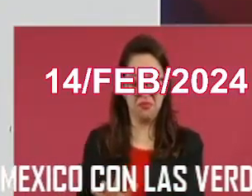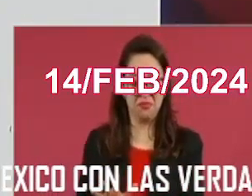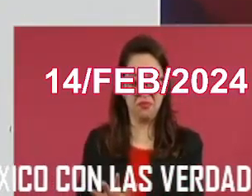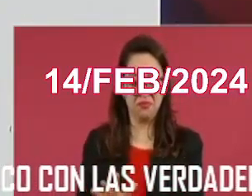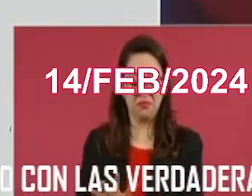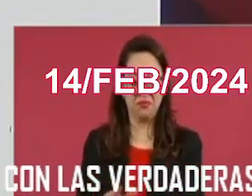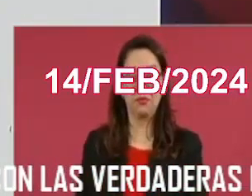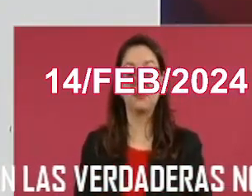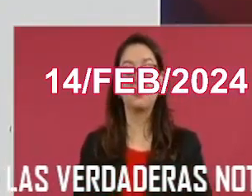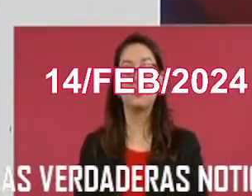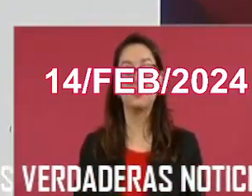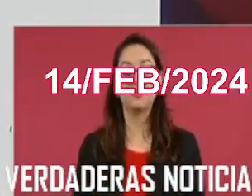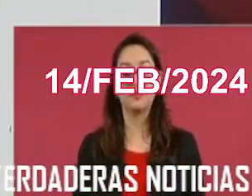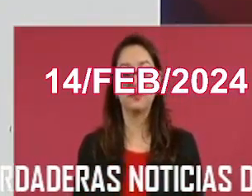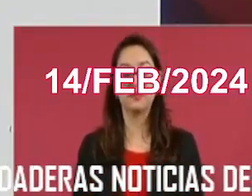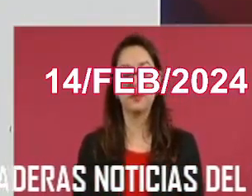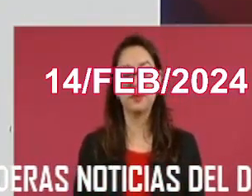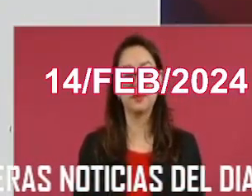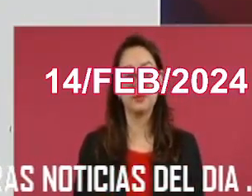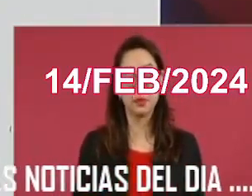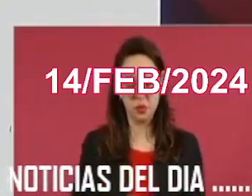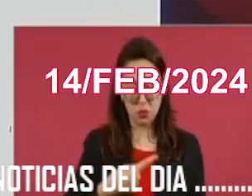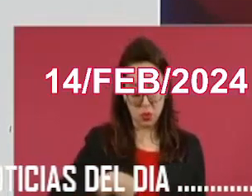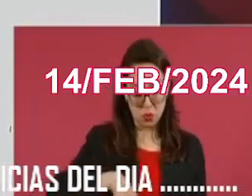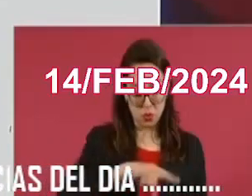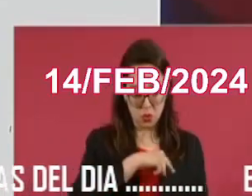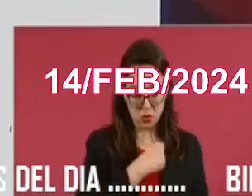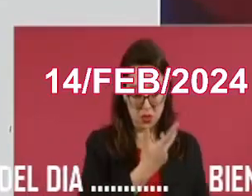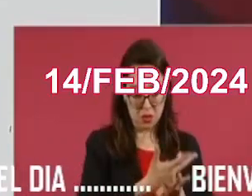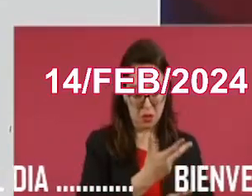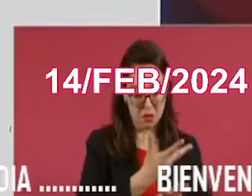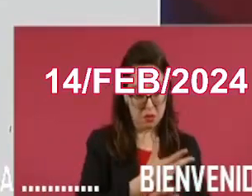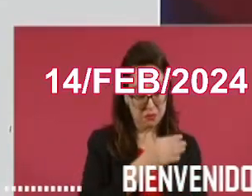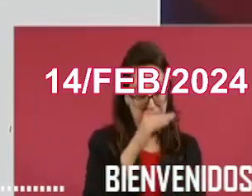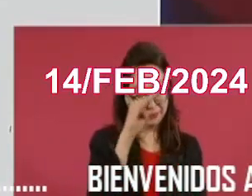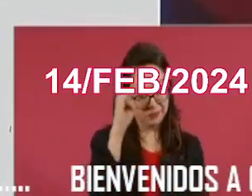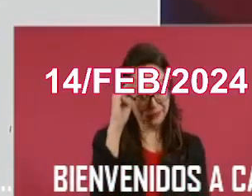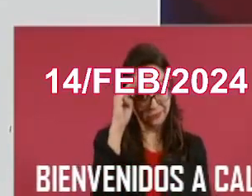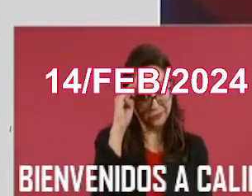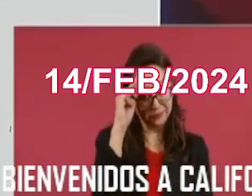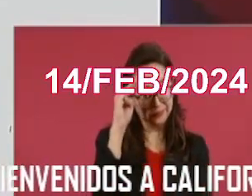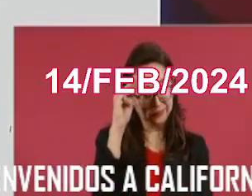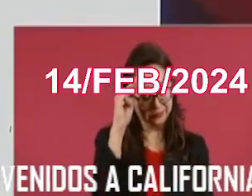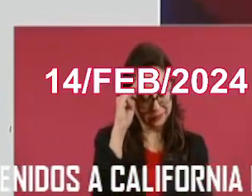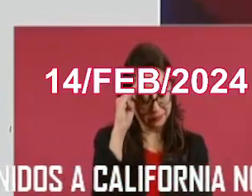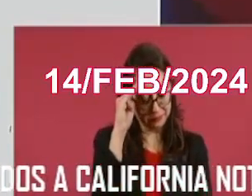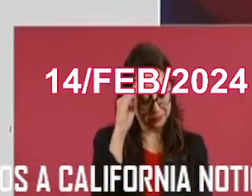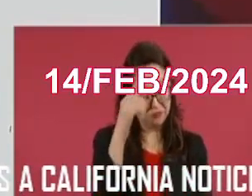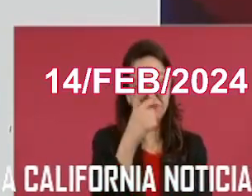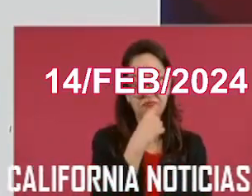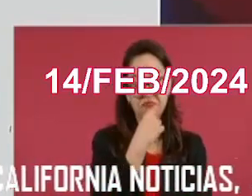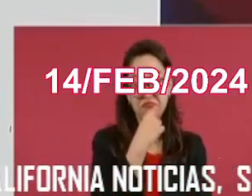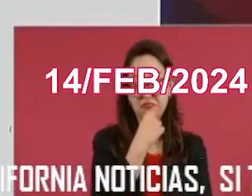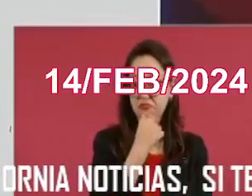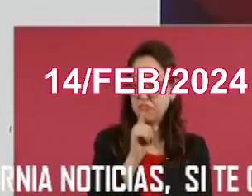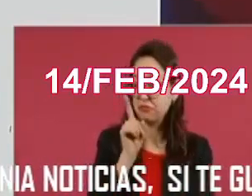tenemos que abandonar la idea de poner en la presidencia mexicana a un ciudadano